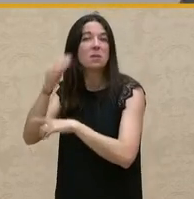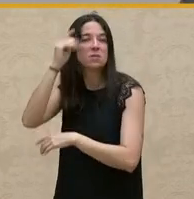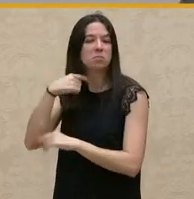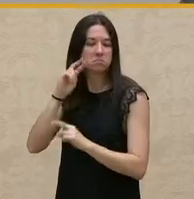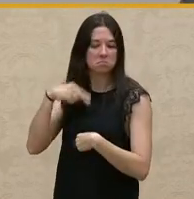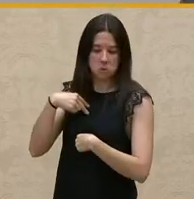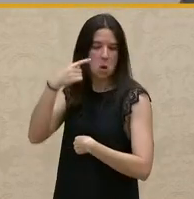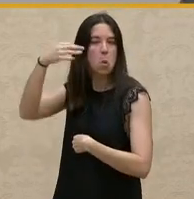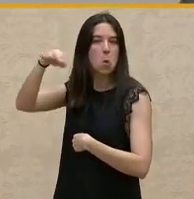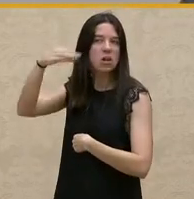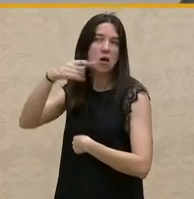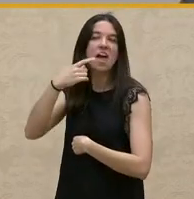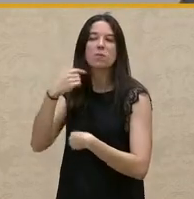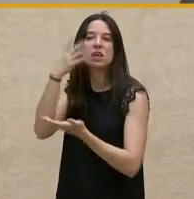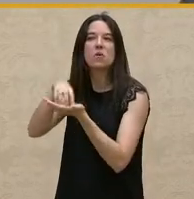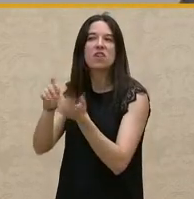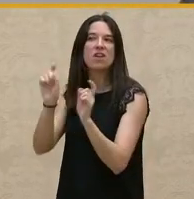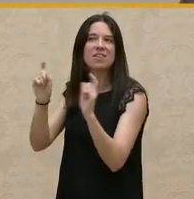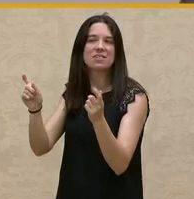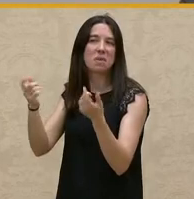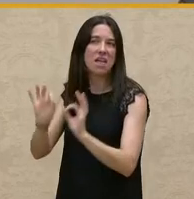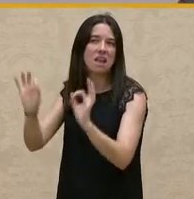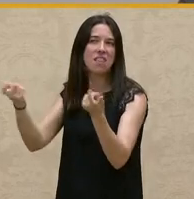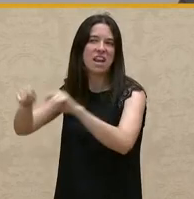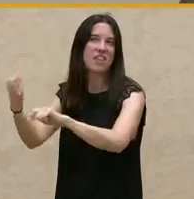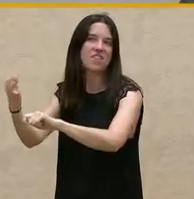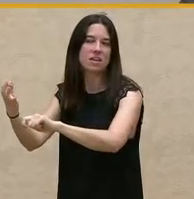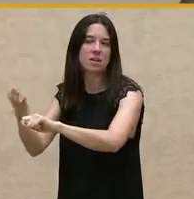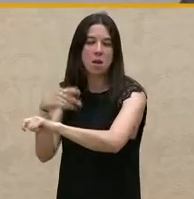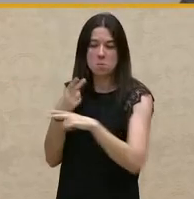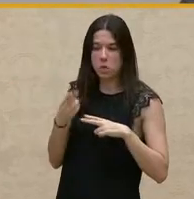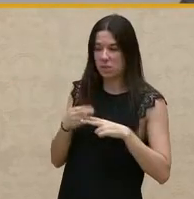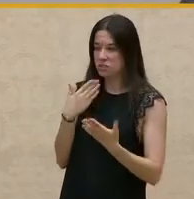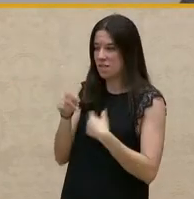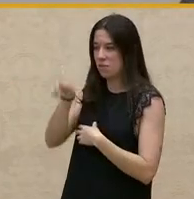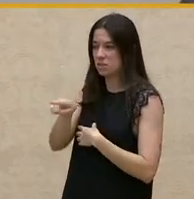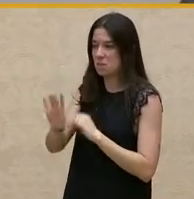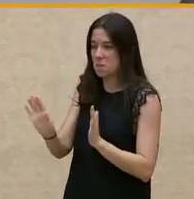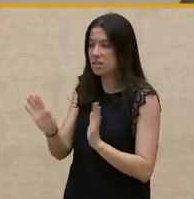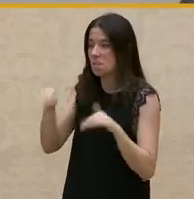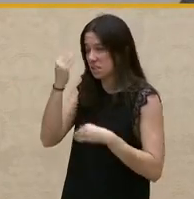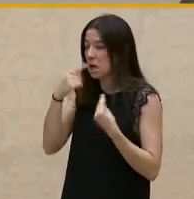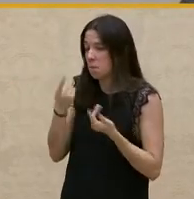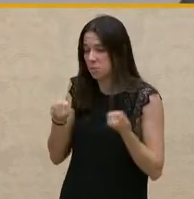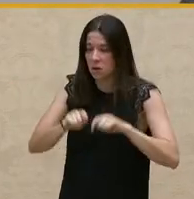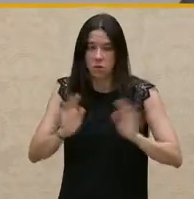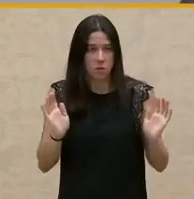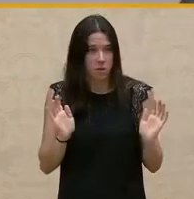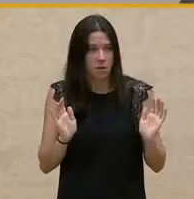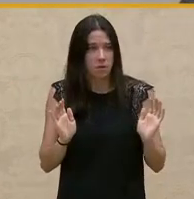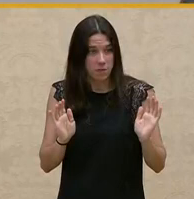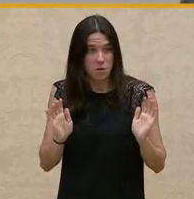cerrar los colegios de educación especial, quizá con toda la mejor intención del mundo, al dictado